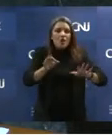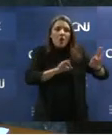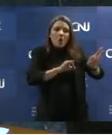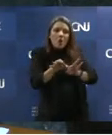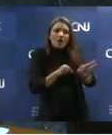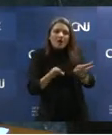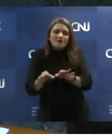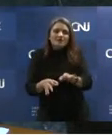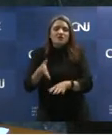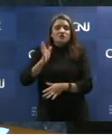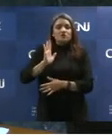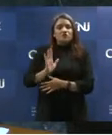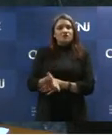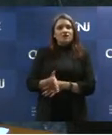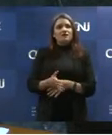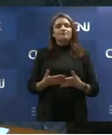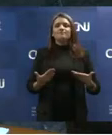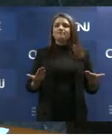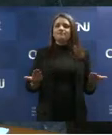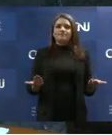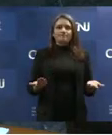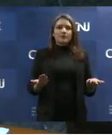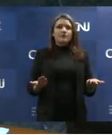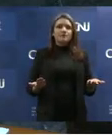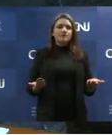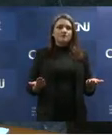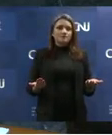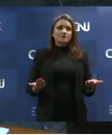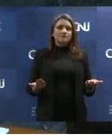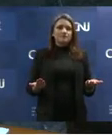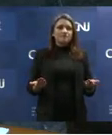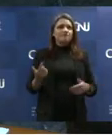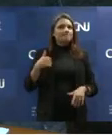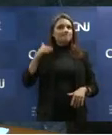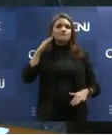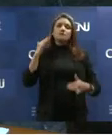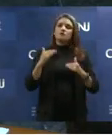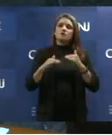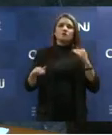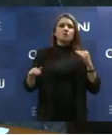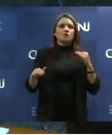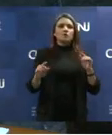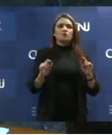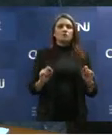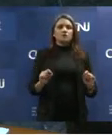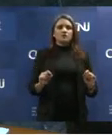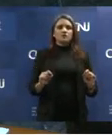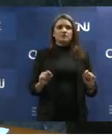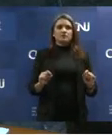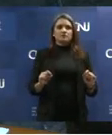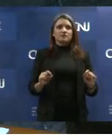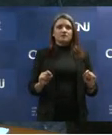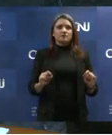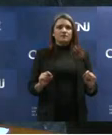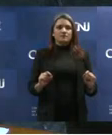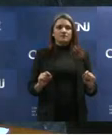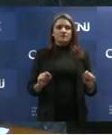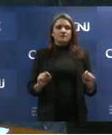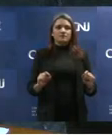eu não estaria acompanhando no sentido de abrir esta. Esse pode essa revisão